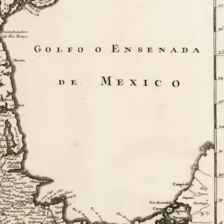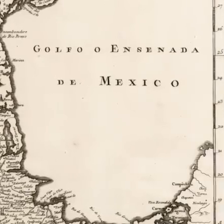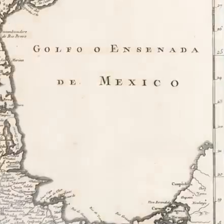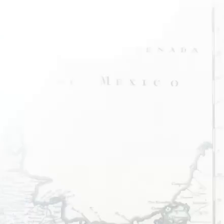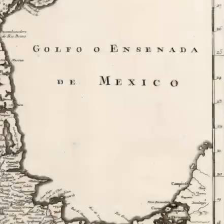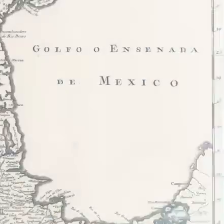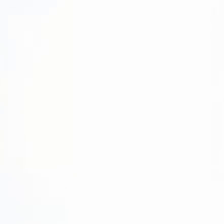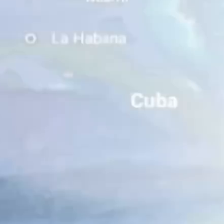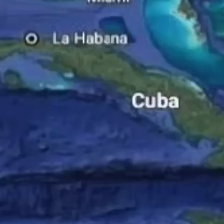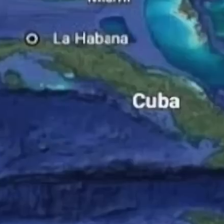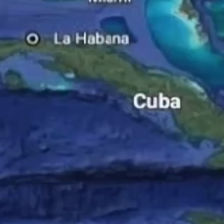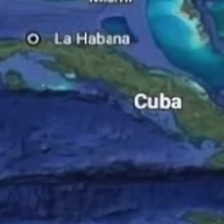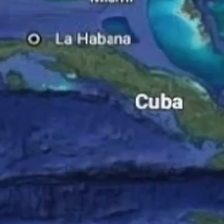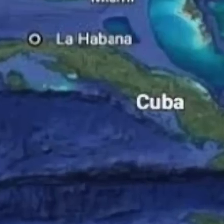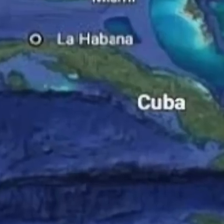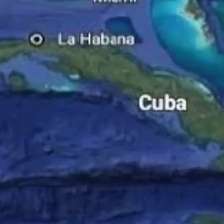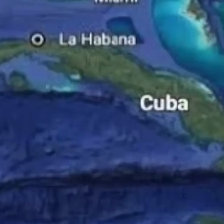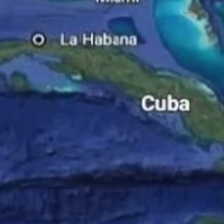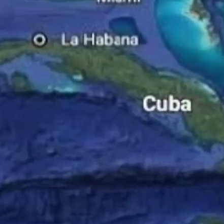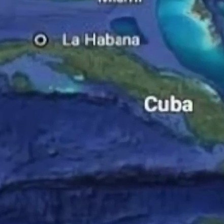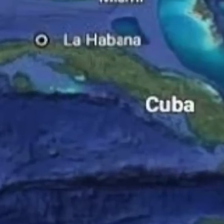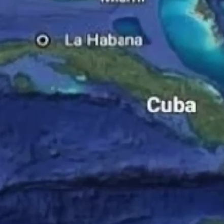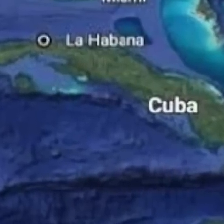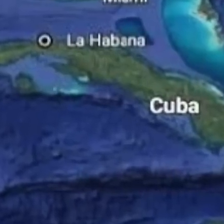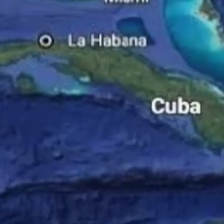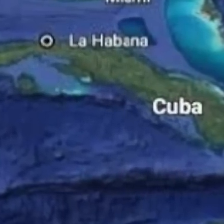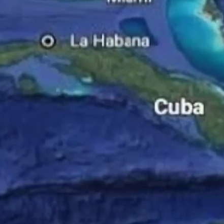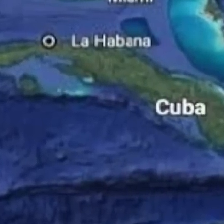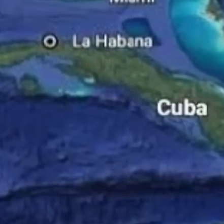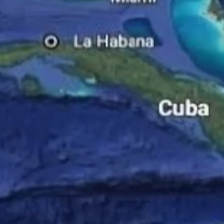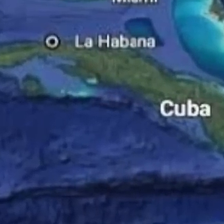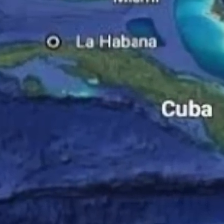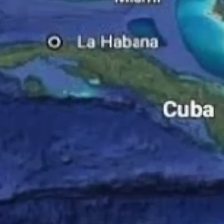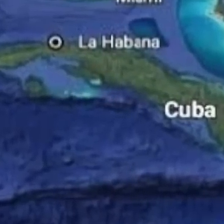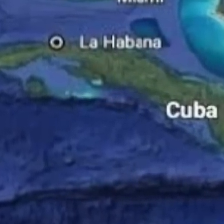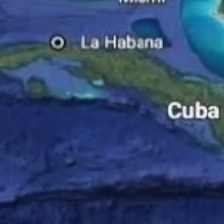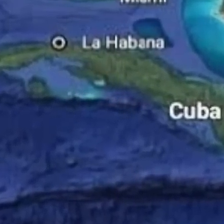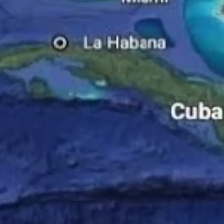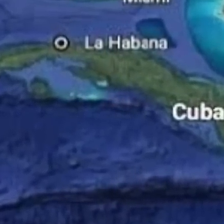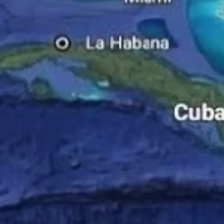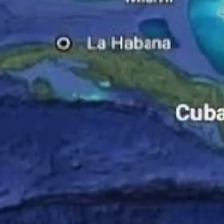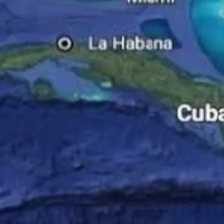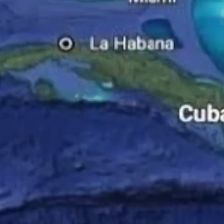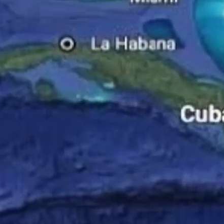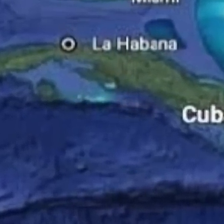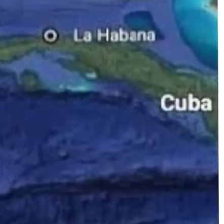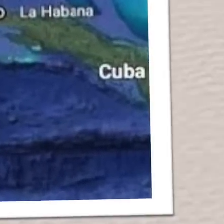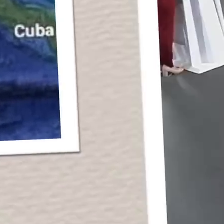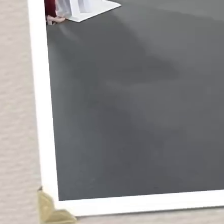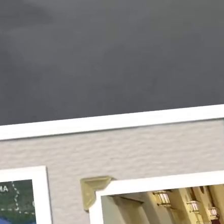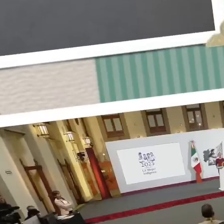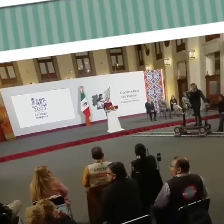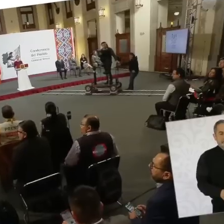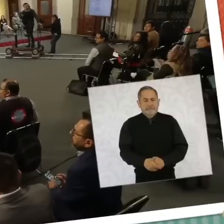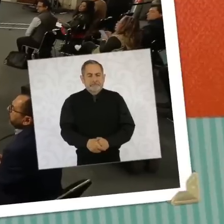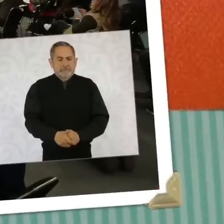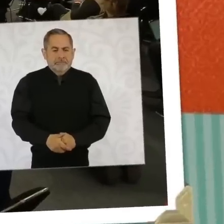corresponde a Estados Unidos como ha explicado la administración mexicana